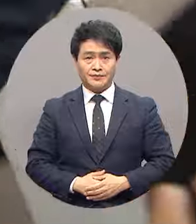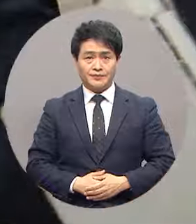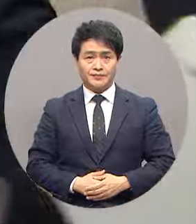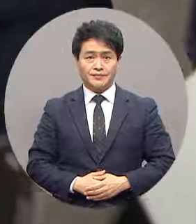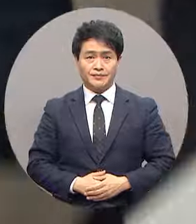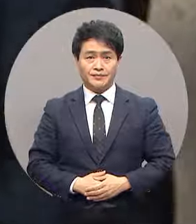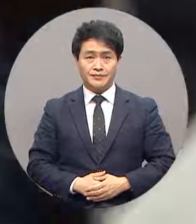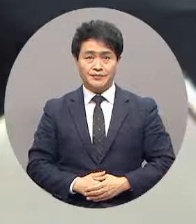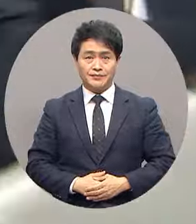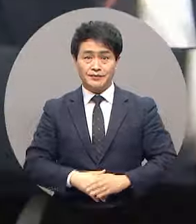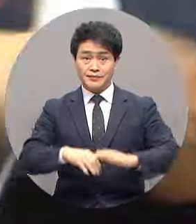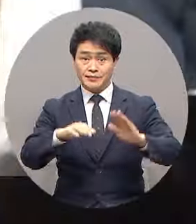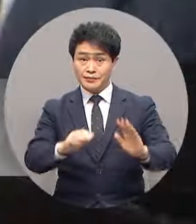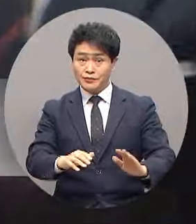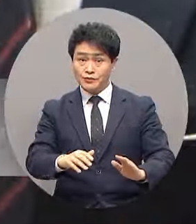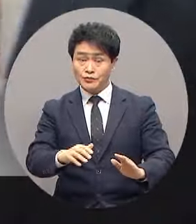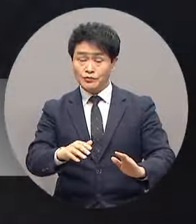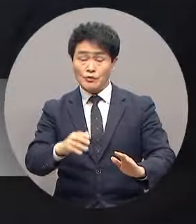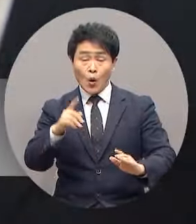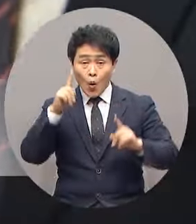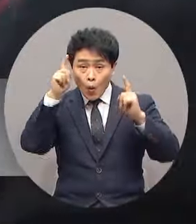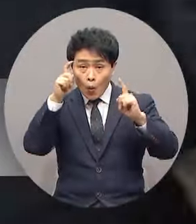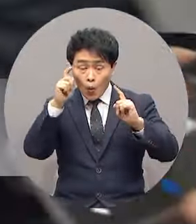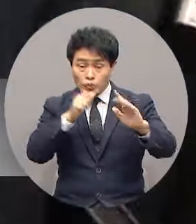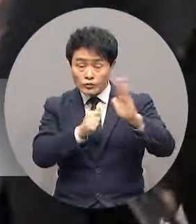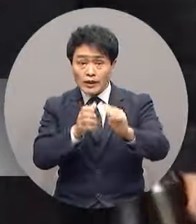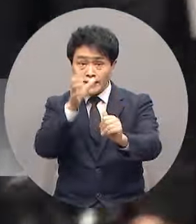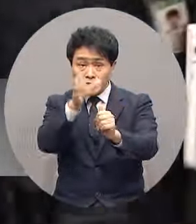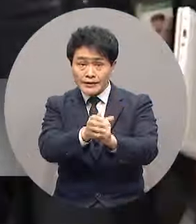조재형 기자입니다.